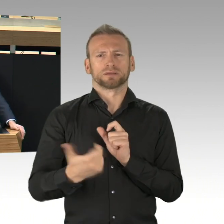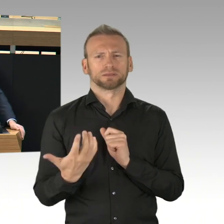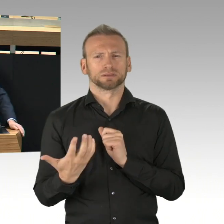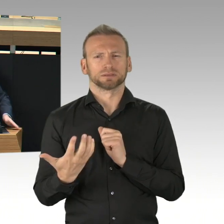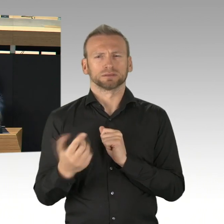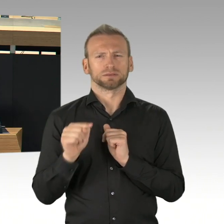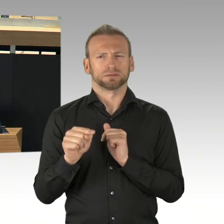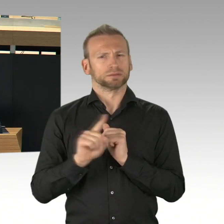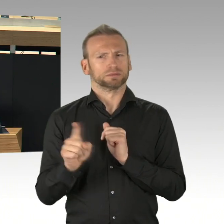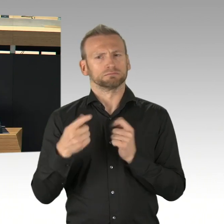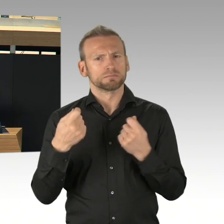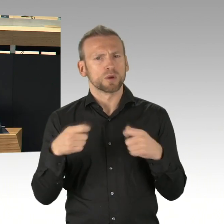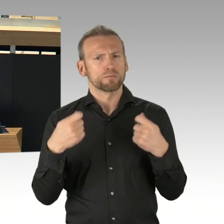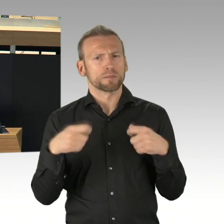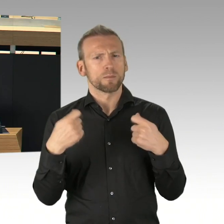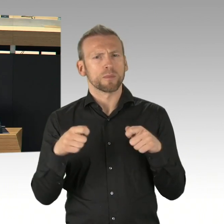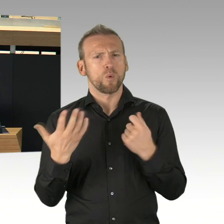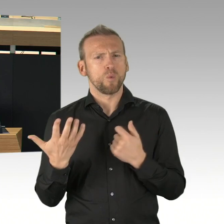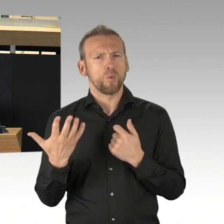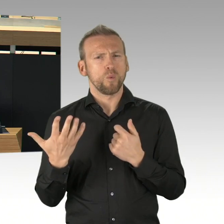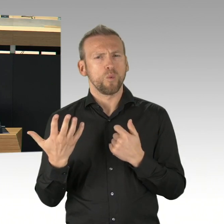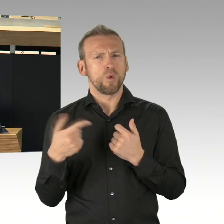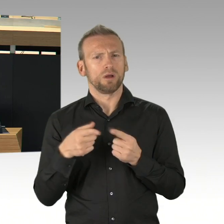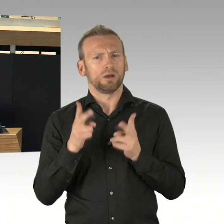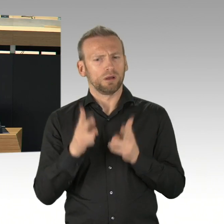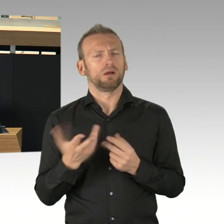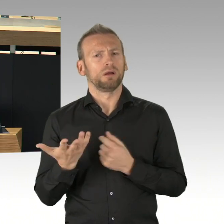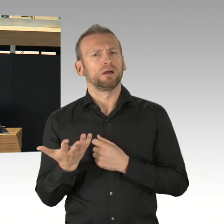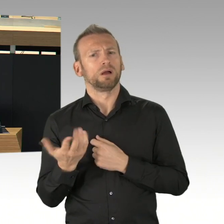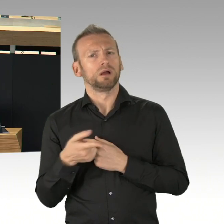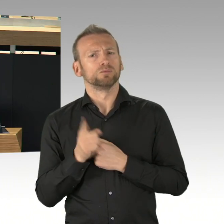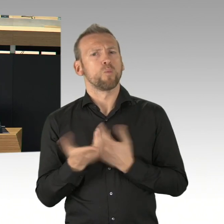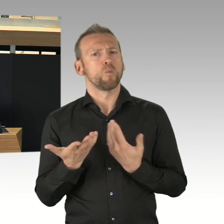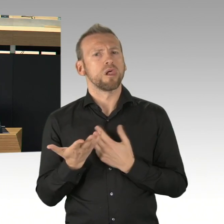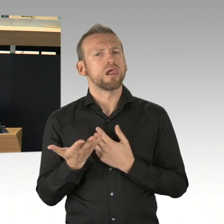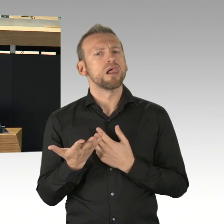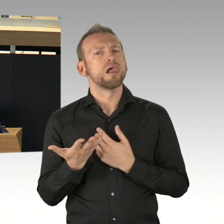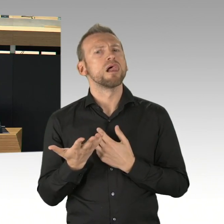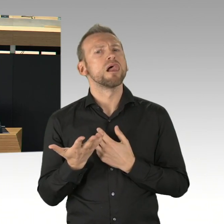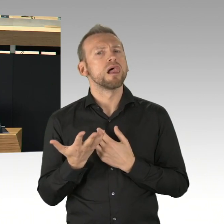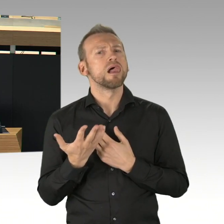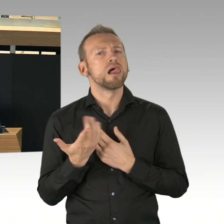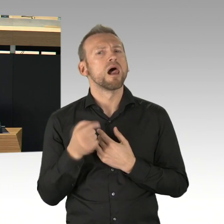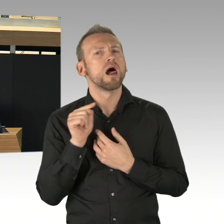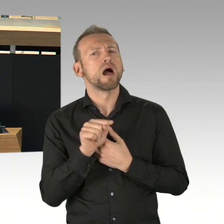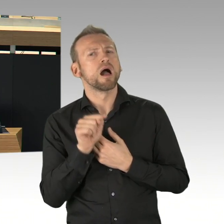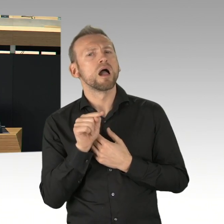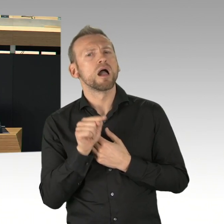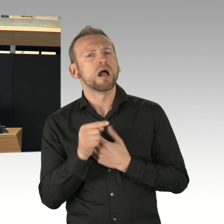setzen wir uns doch mit den Wuchermieten in der Stadt auseinander. Wir hätten uns doch in den letzten neun Monaten genau mit dieser Frage beschäftigen müssen.